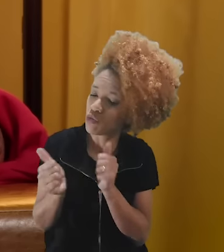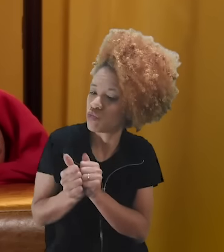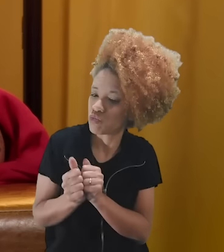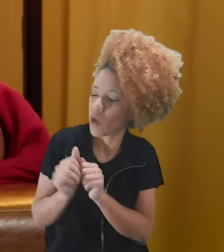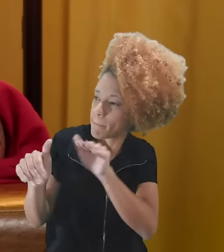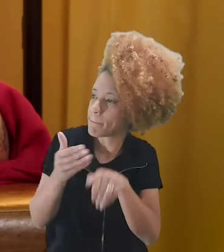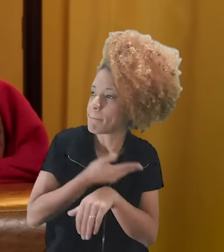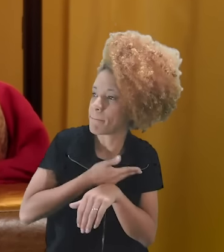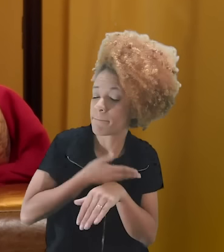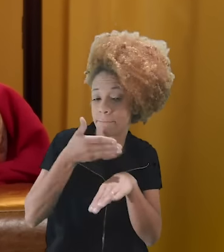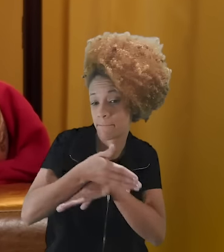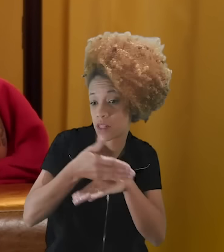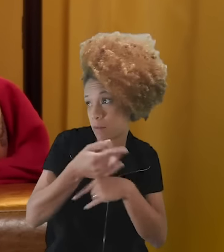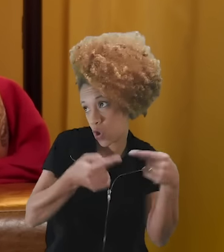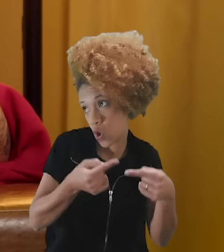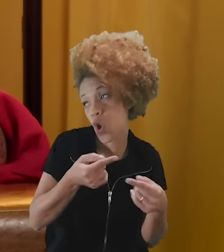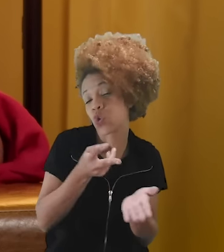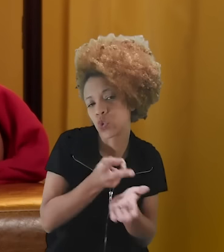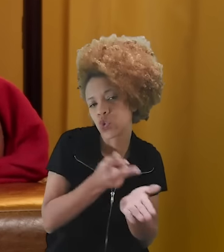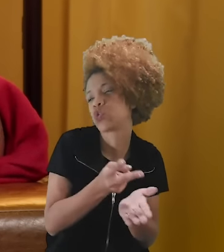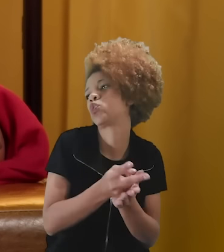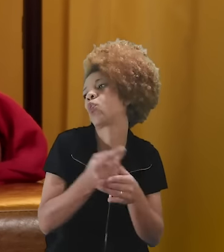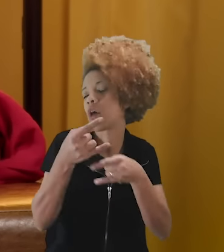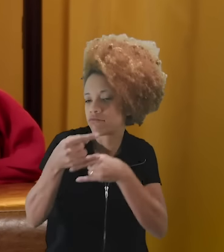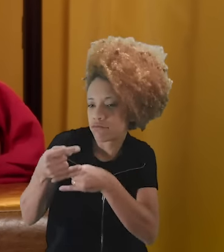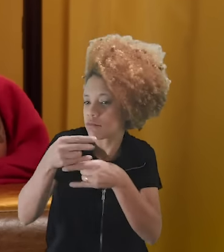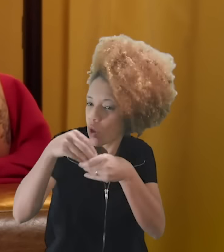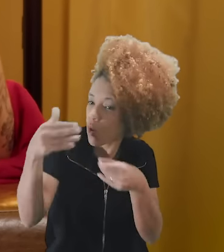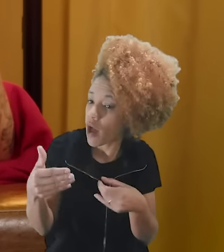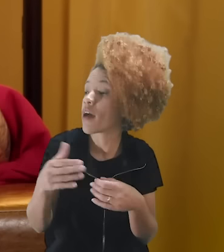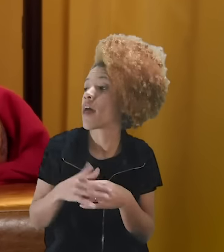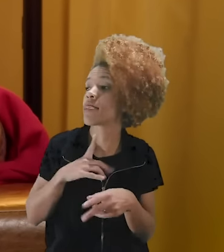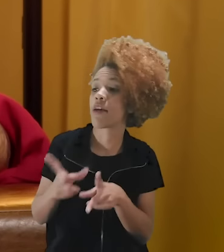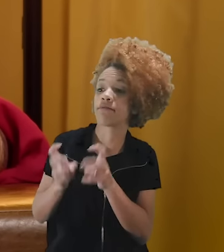time e participa dos campeonatos continua fazendo transmissão os seus conteúdos até você ser notado